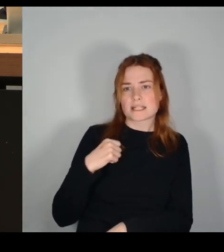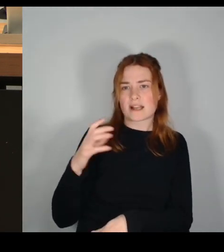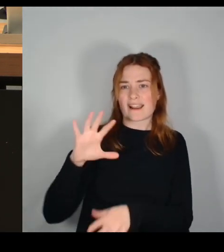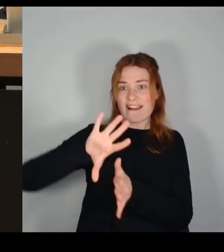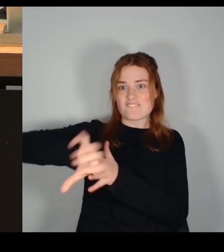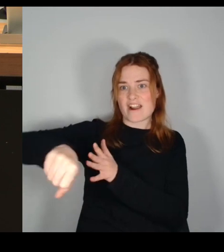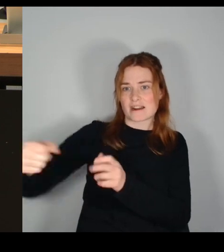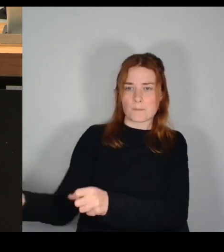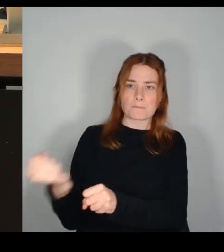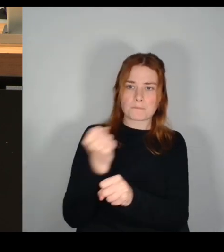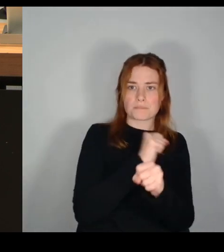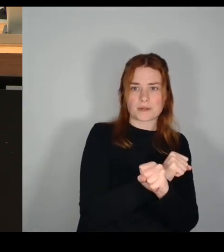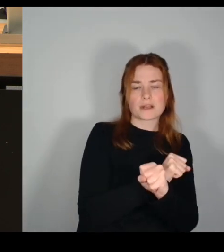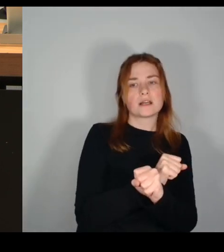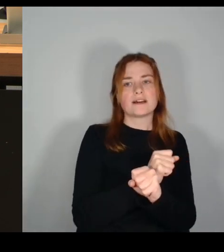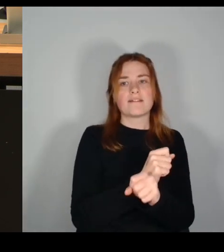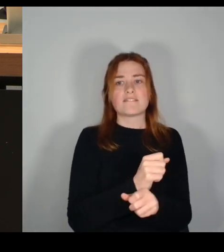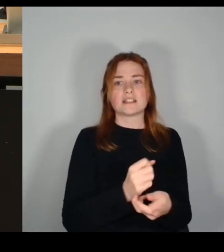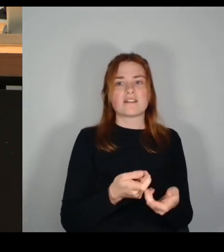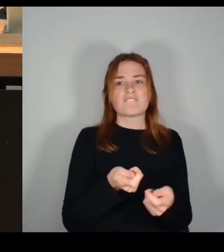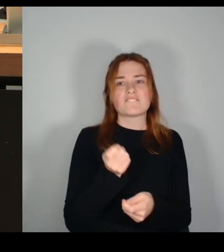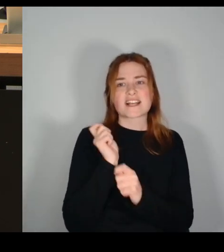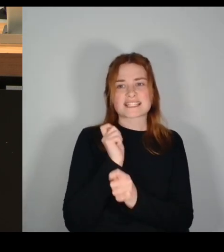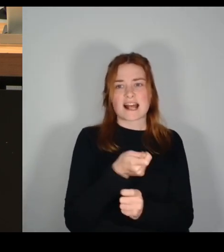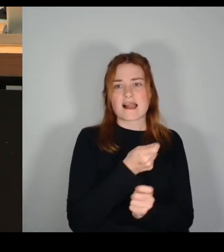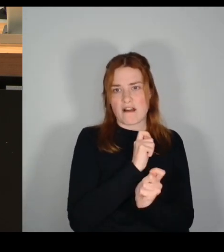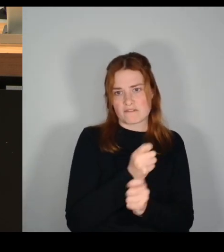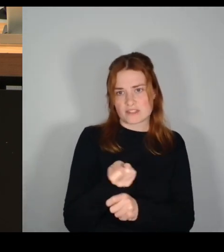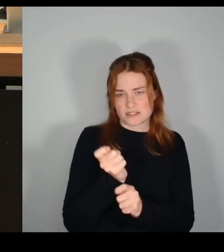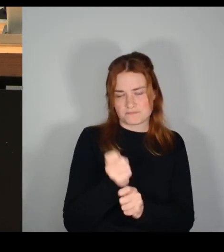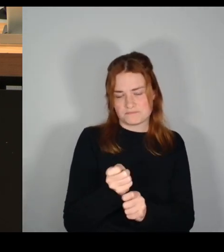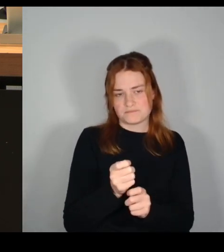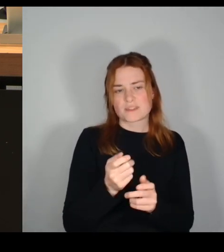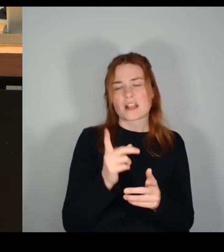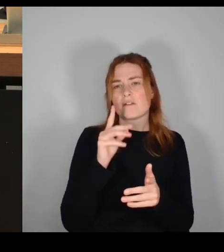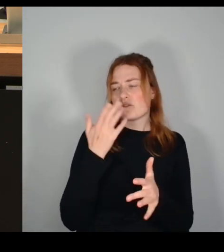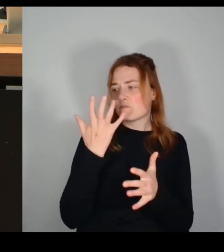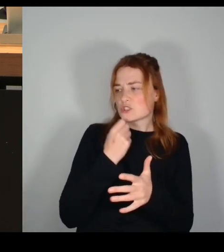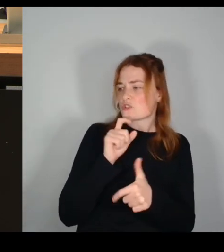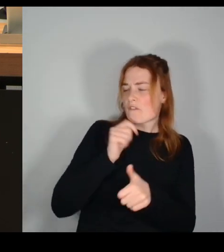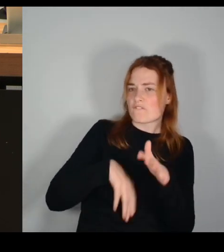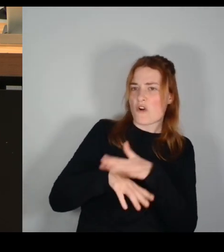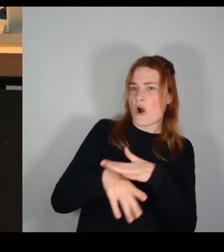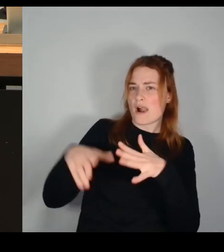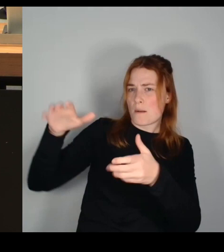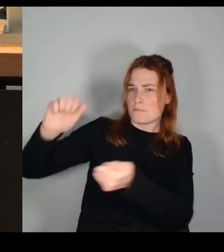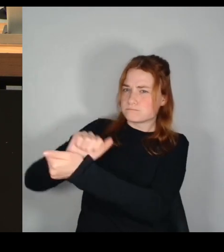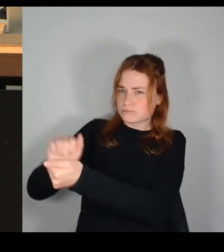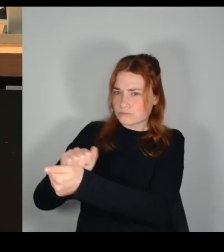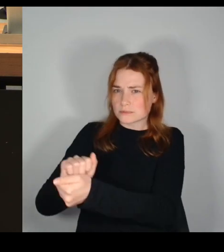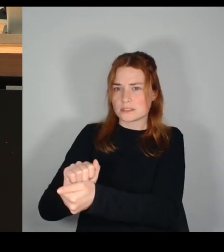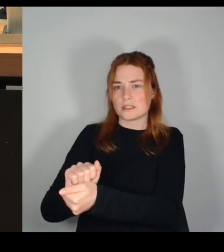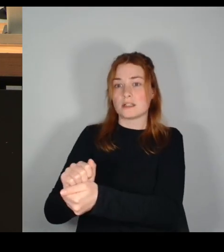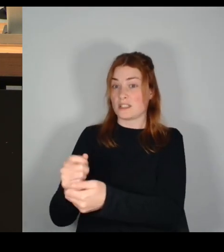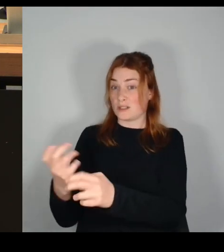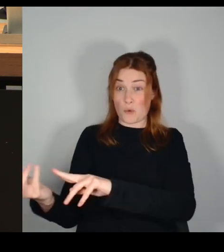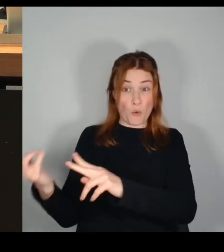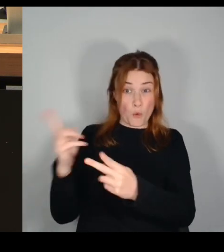Wer nicht zum Islam konvertierte, wurde sofort erschossen. Es dauerte bis zum Dezember 2017, als der IS aus den